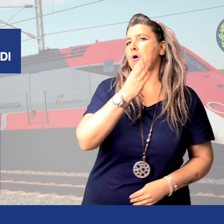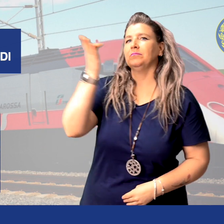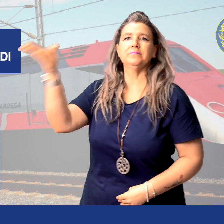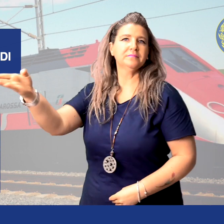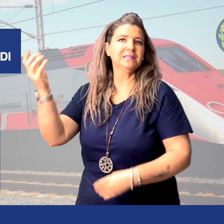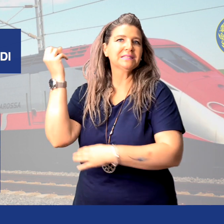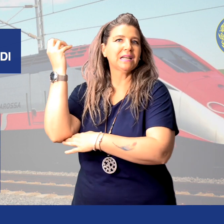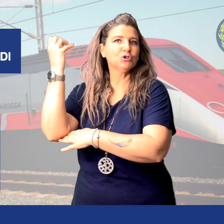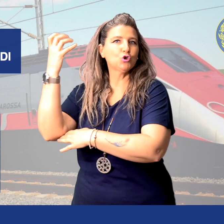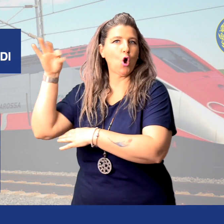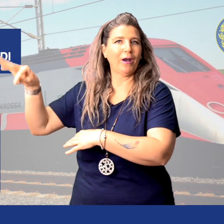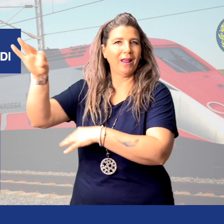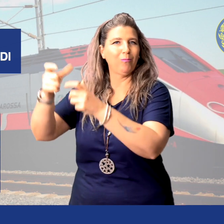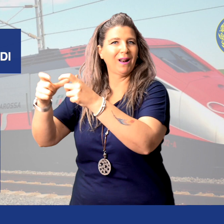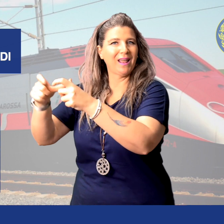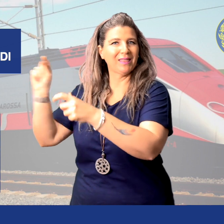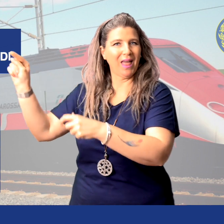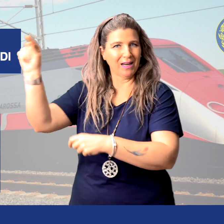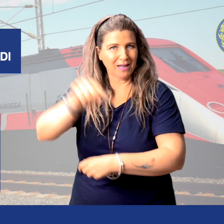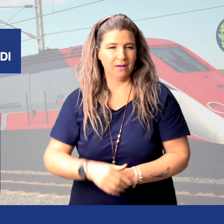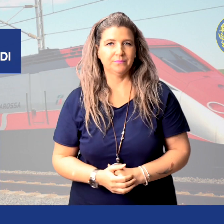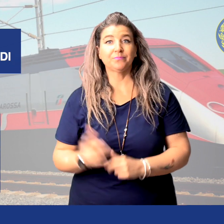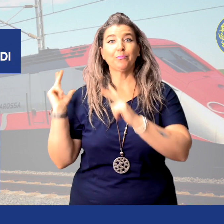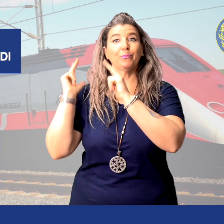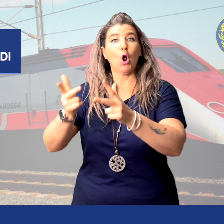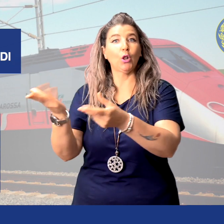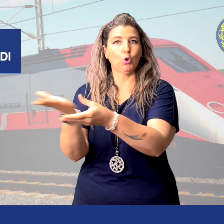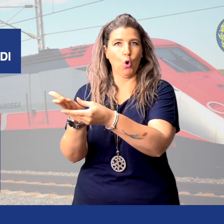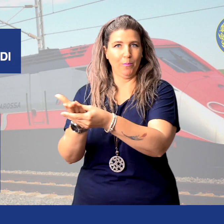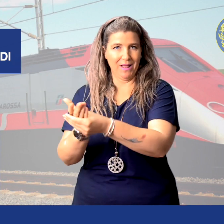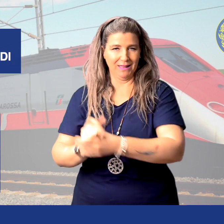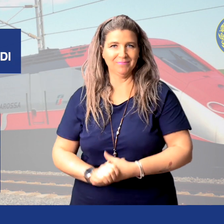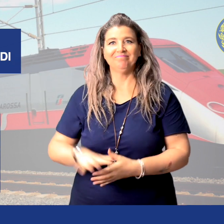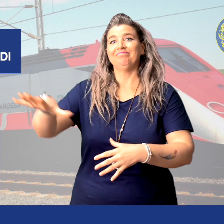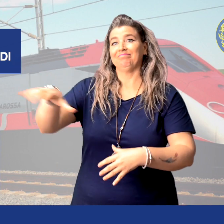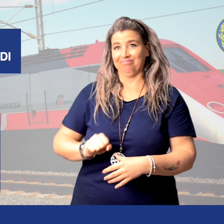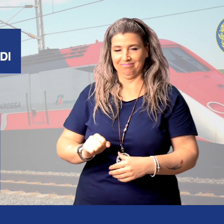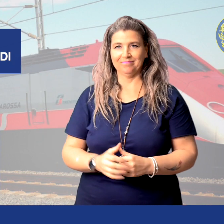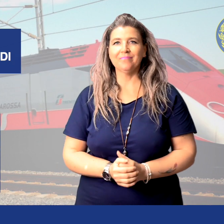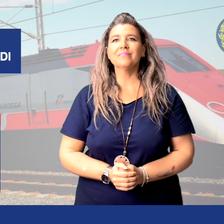alla biglietteria della propria stazione del treno, portare i documenti per prendere la Carta Blu.